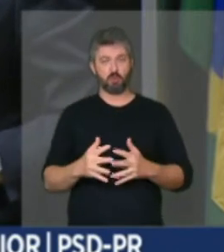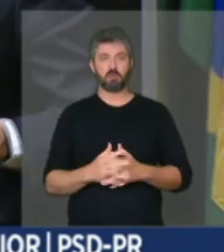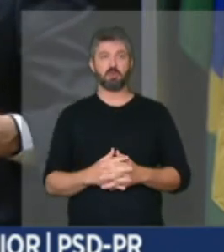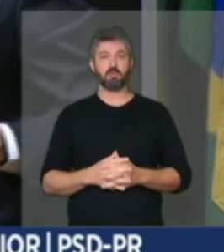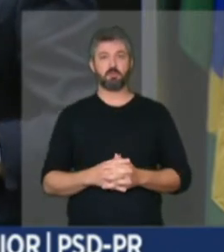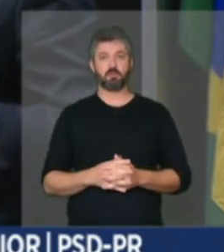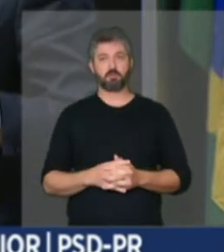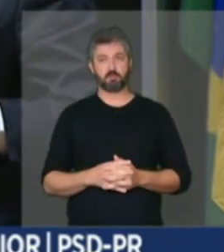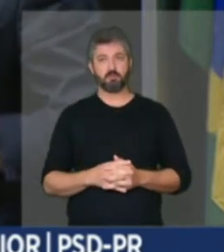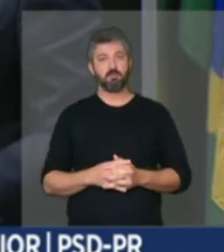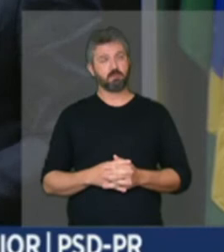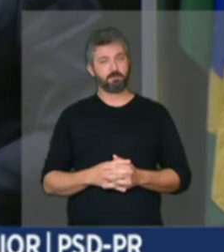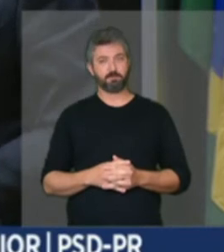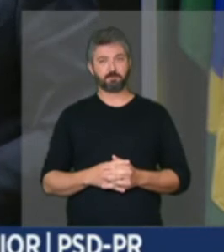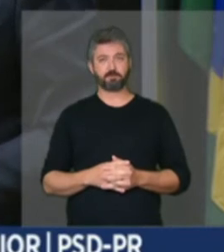ESSA CASA QUE FAÇA UMA QUEIXA FORMAL CONTRA O SENADOR